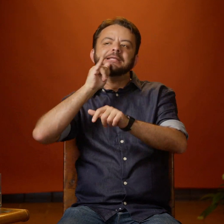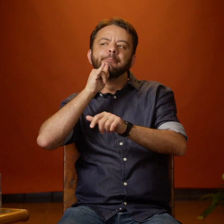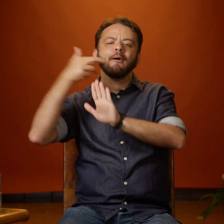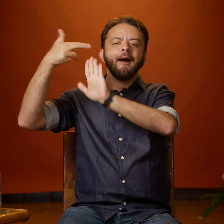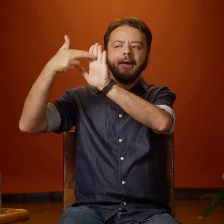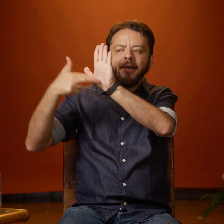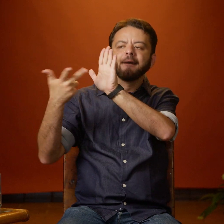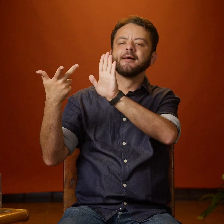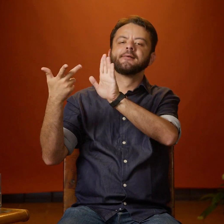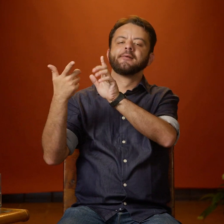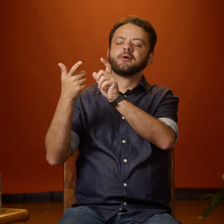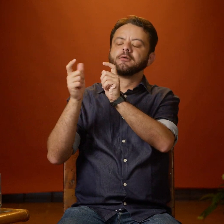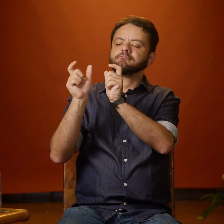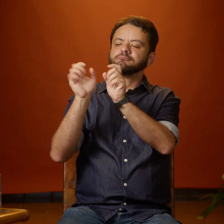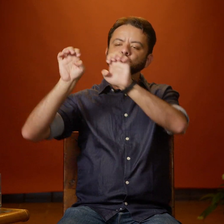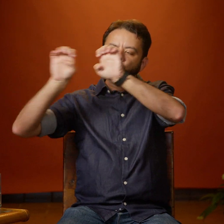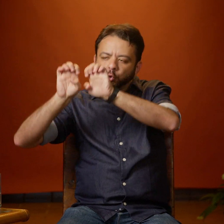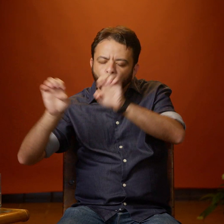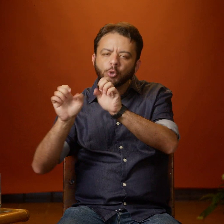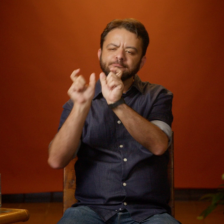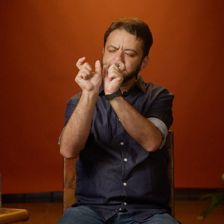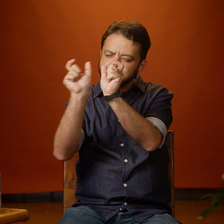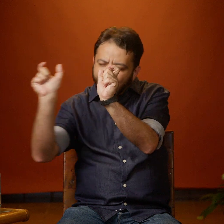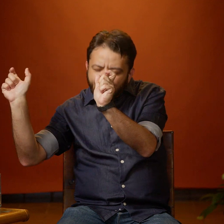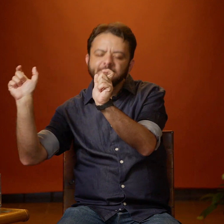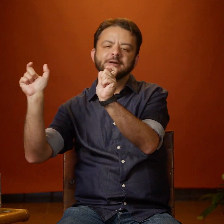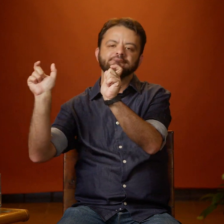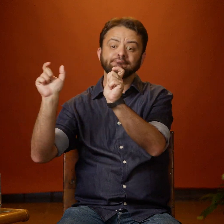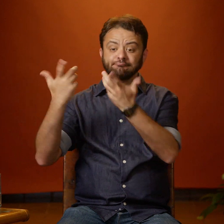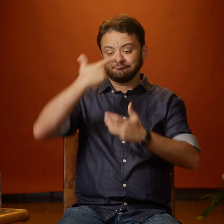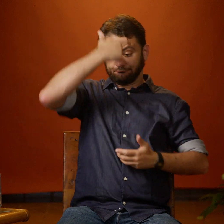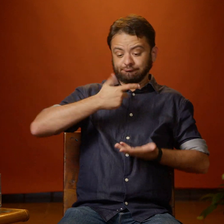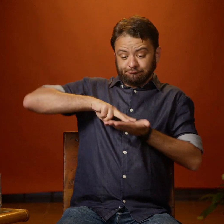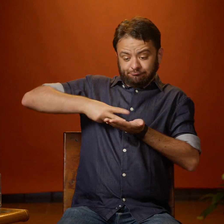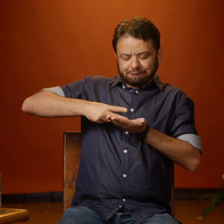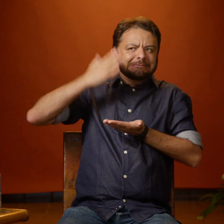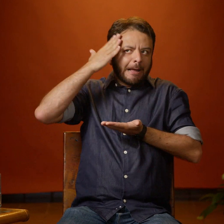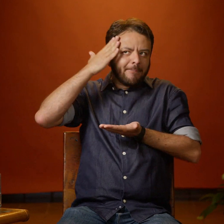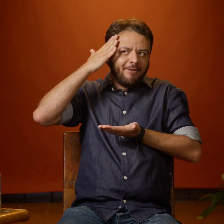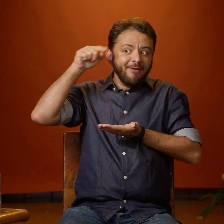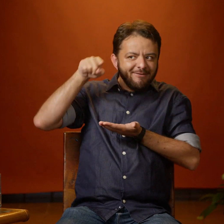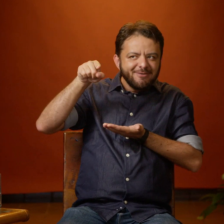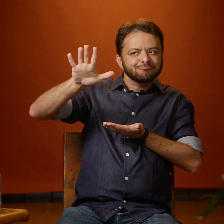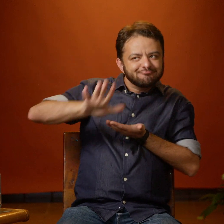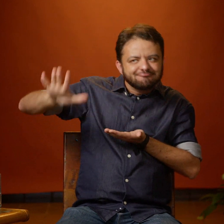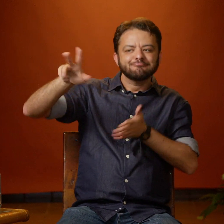E o tradutor vai saber que a LSE é diferente das legendas normais. Tem que saber a diferença.